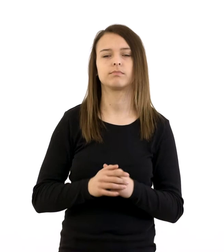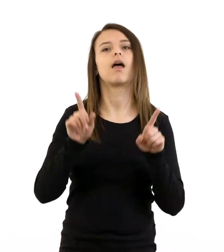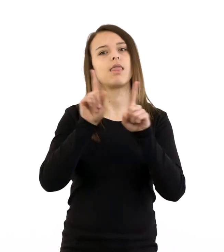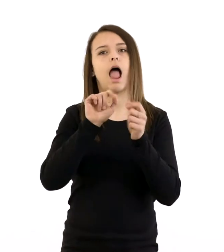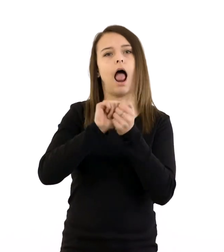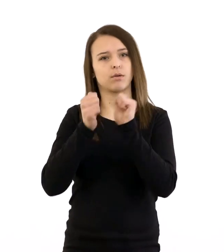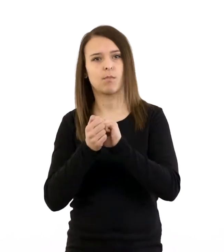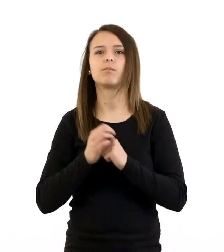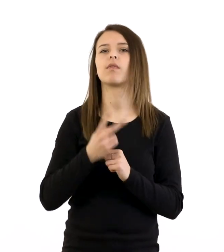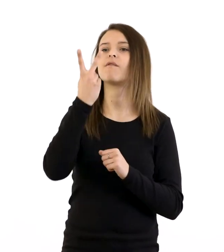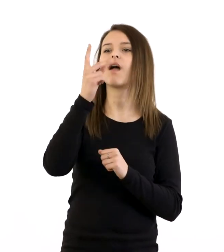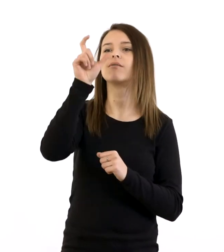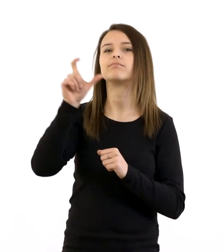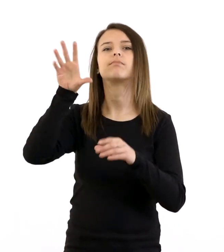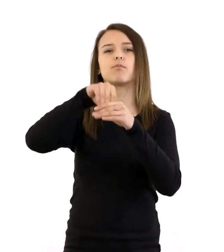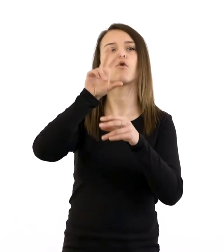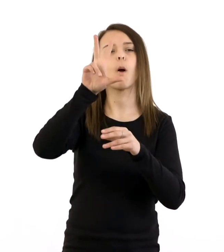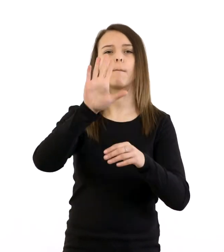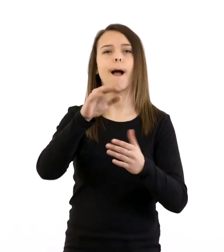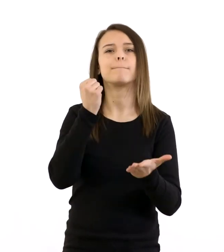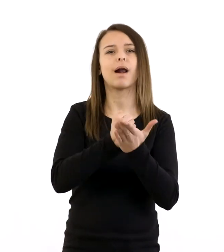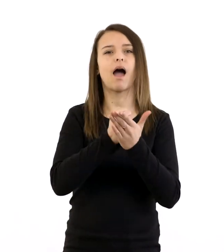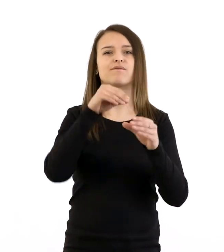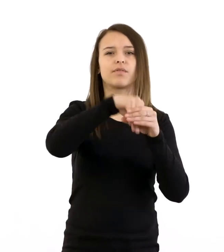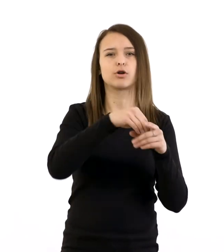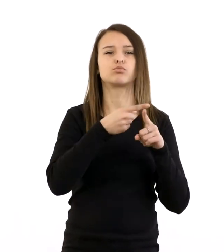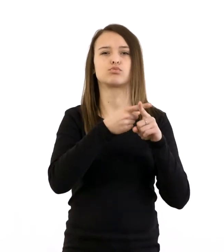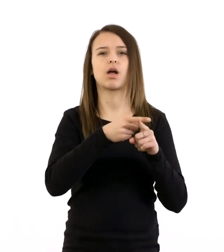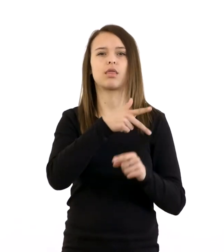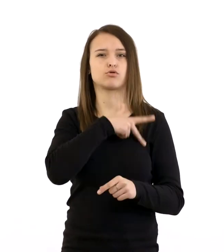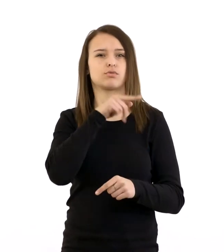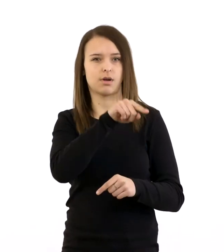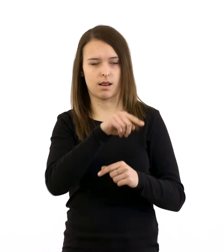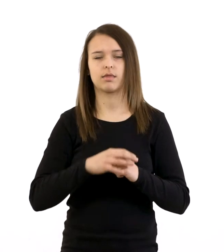lub dwa podmioty prawne (spółdzielnia osób prawnych).